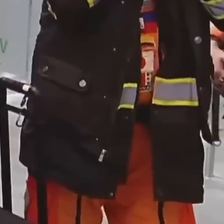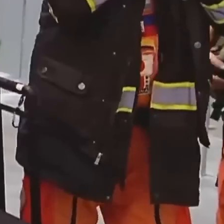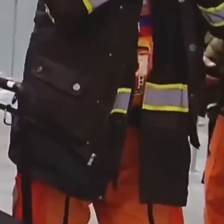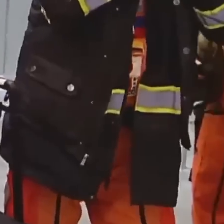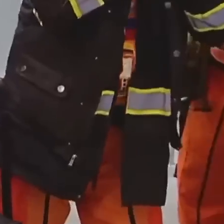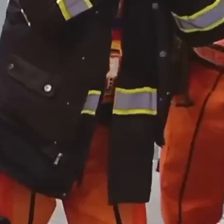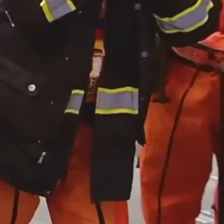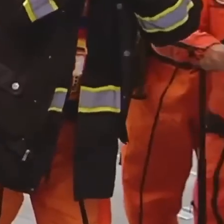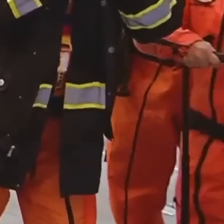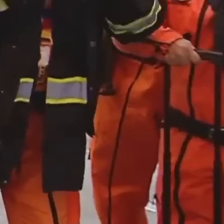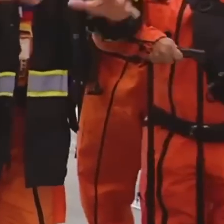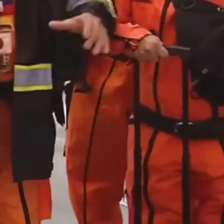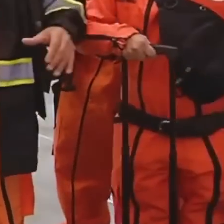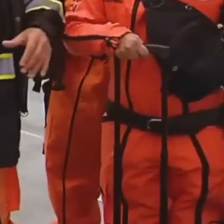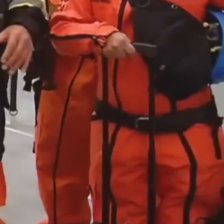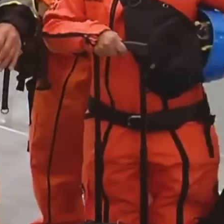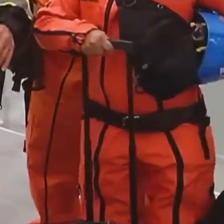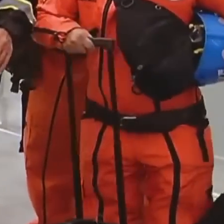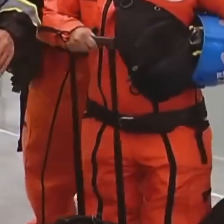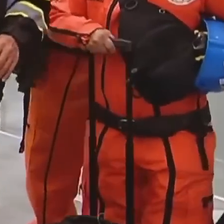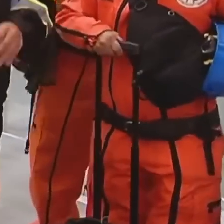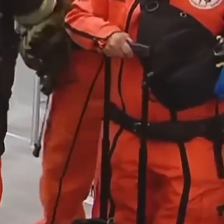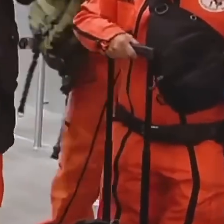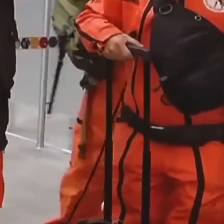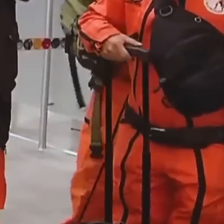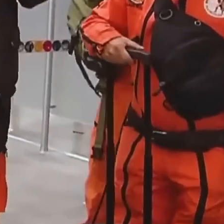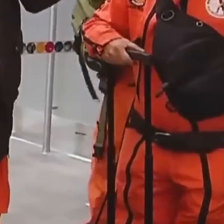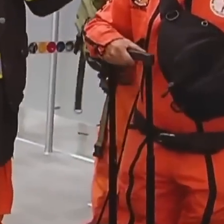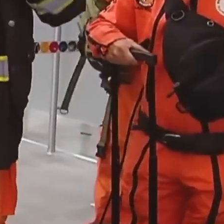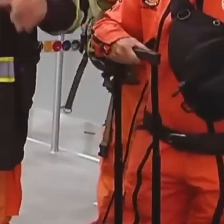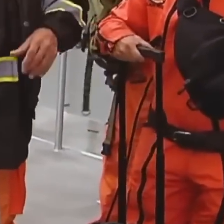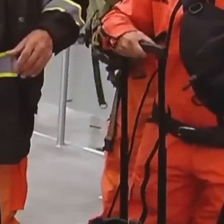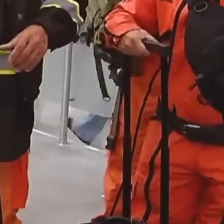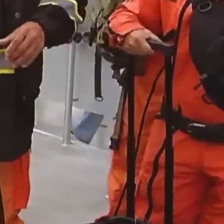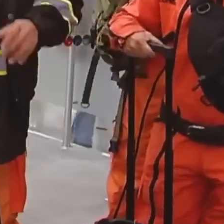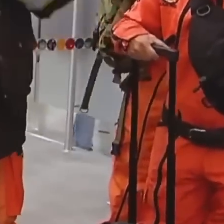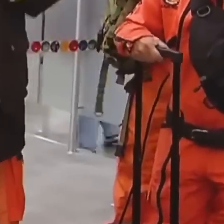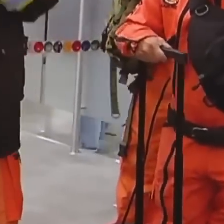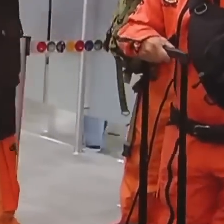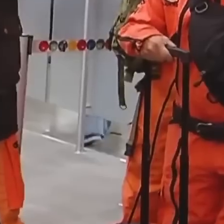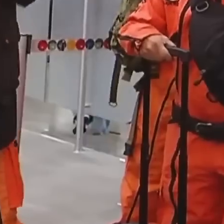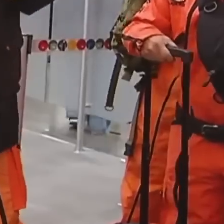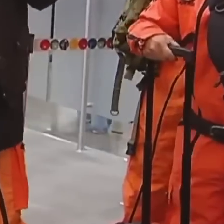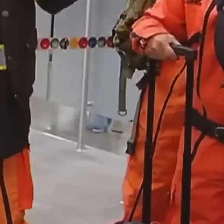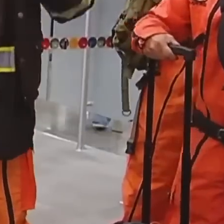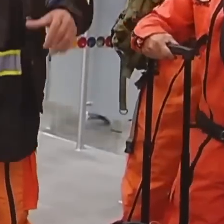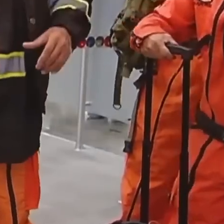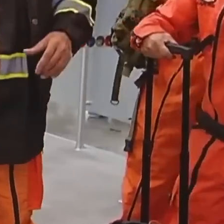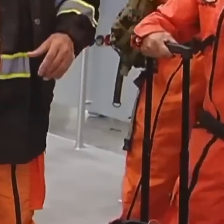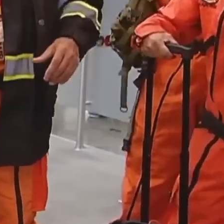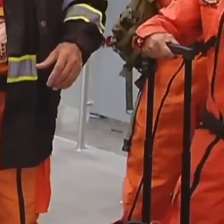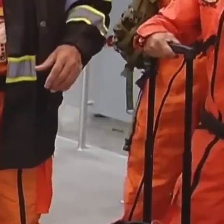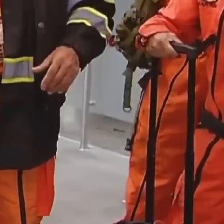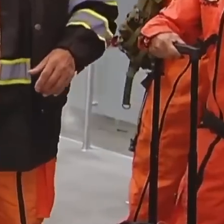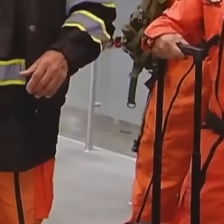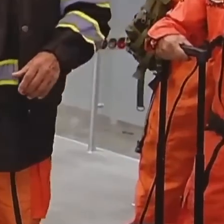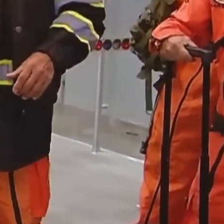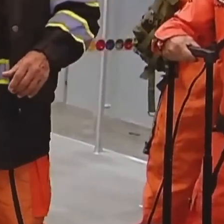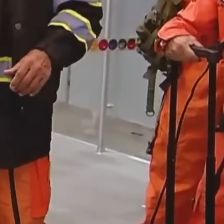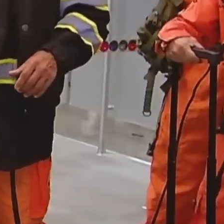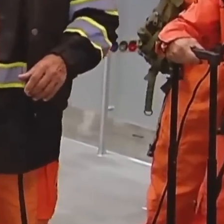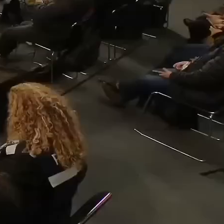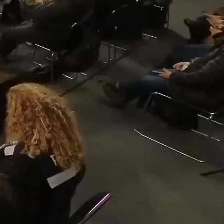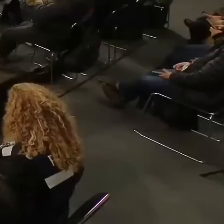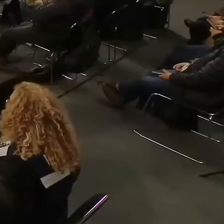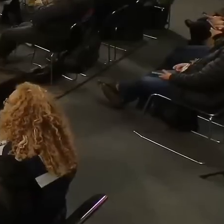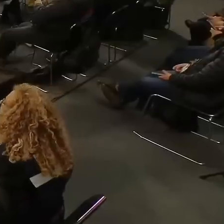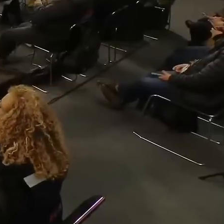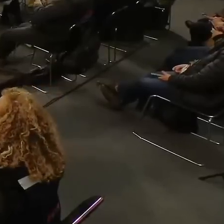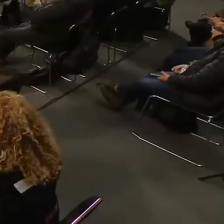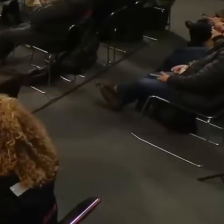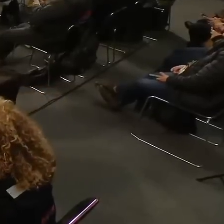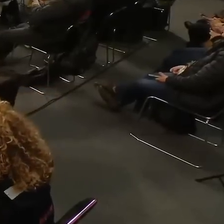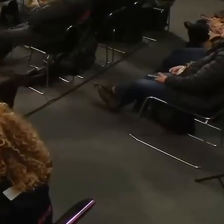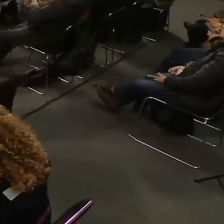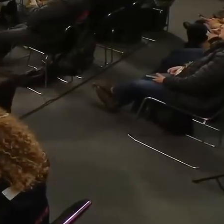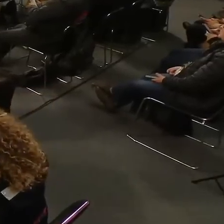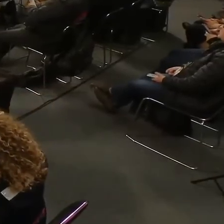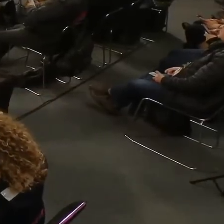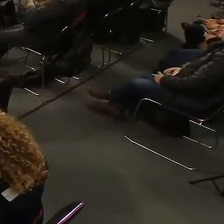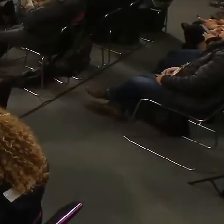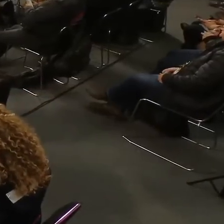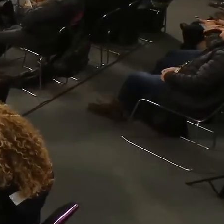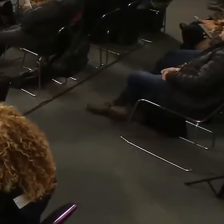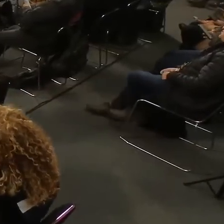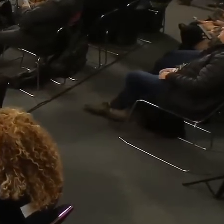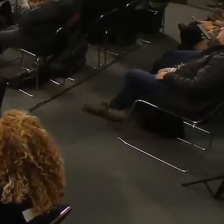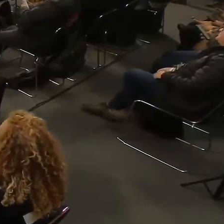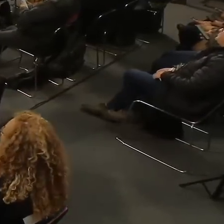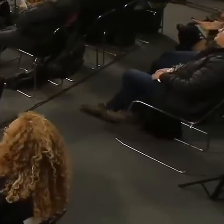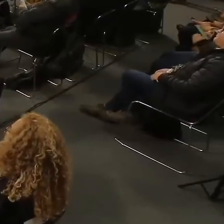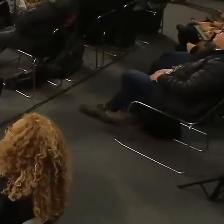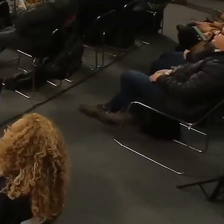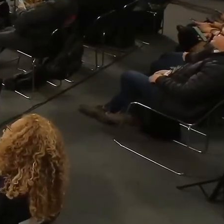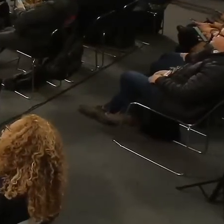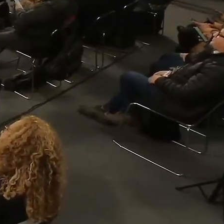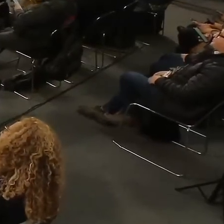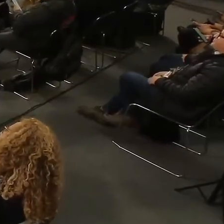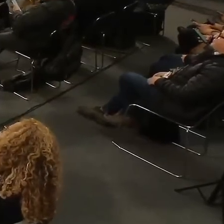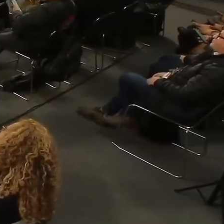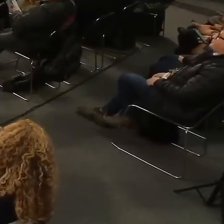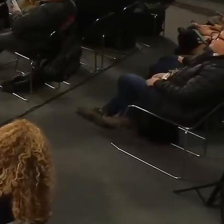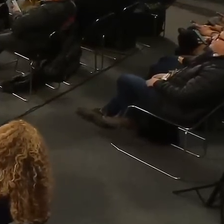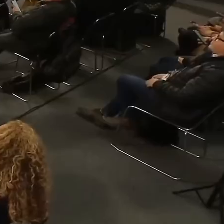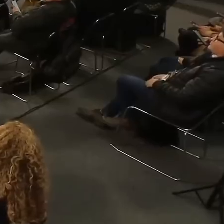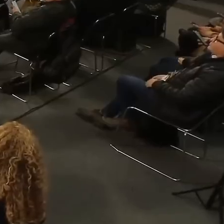Viva México Viva Viva México viv Viva México Viva [Aplausos] México como lo vimos en el video cuando